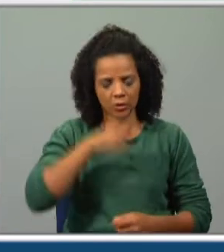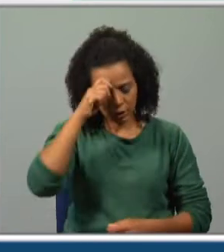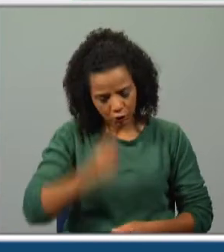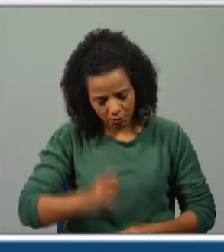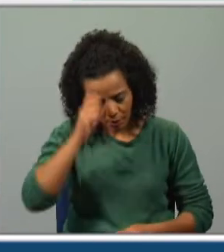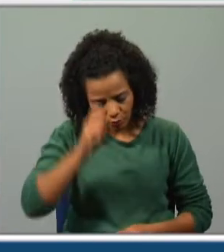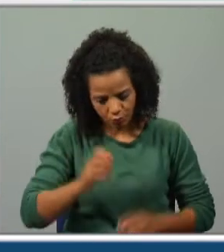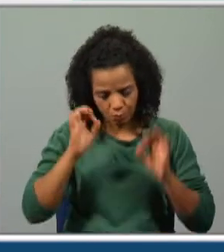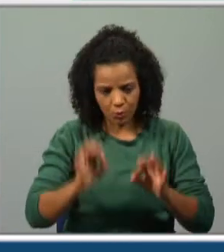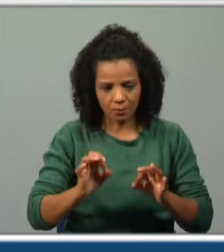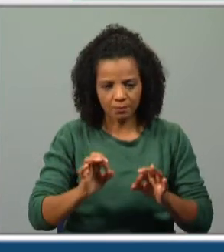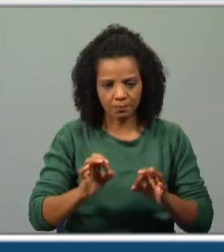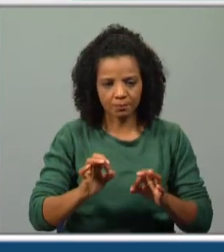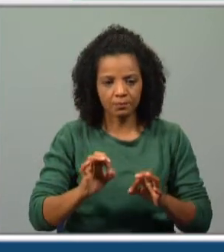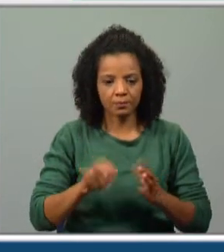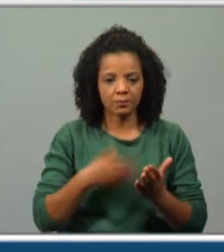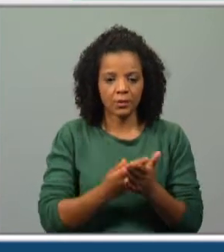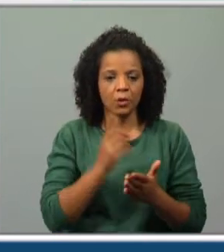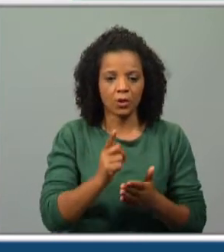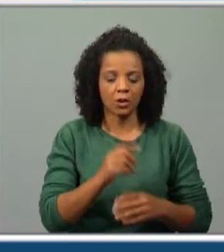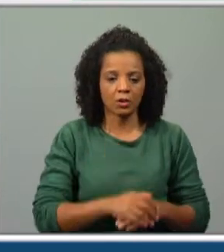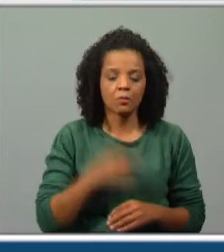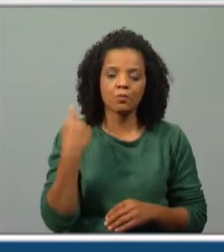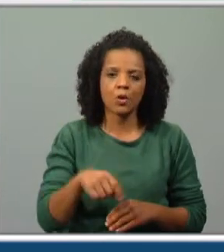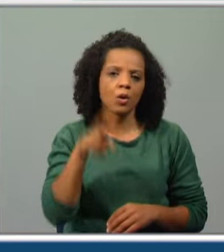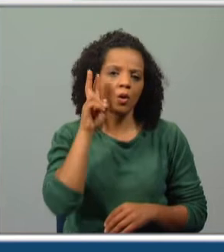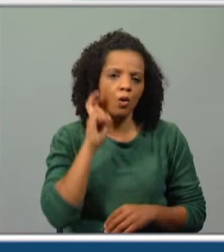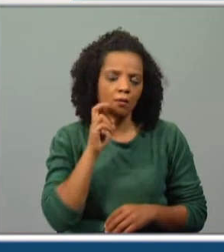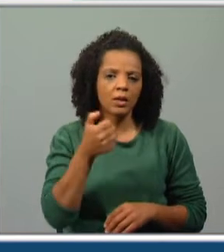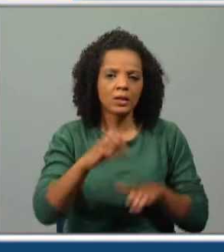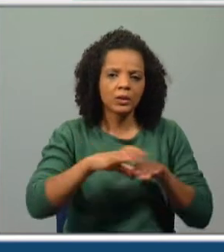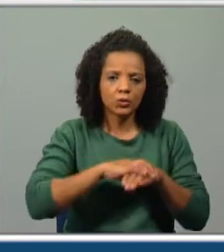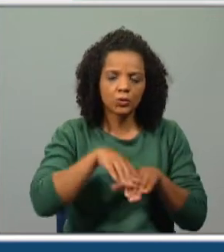Qual é a consequência dele apenas Silvia o ressada das sandálias nas Lajes eram 只是西爾維婭的後果是什麼Lajes 涼鞋的 ressada 是